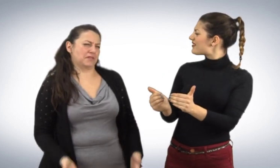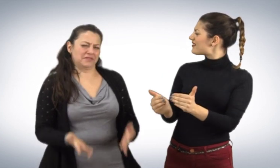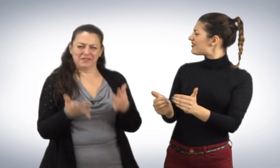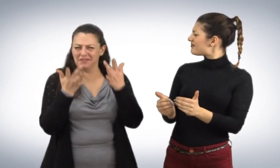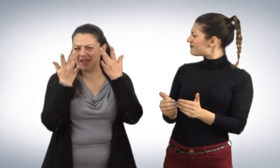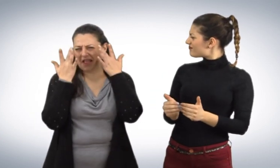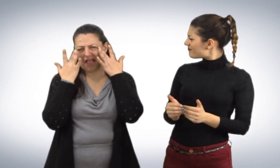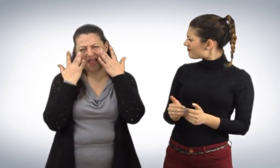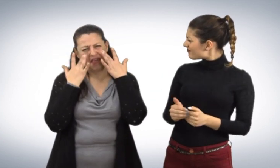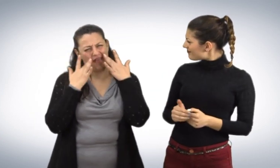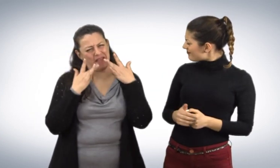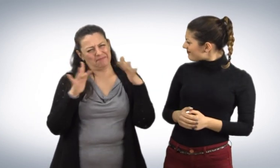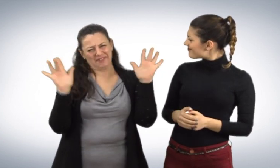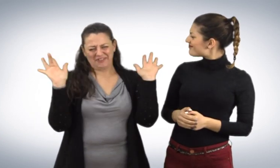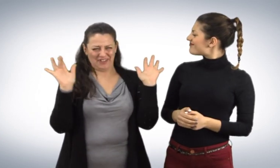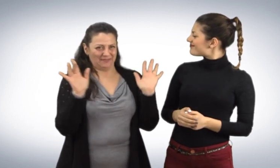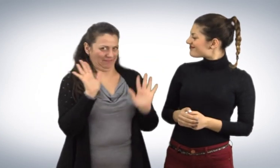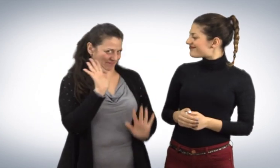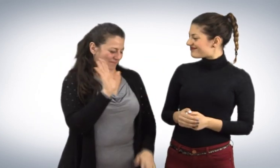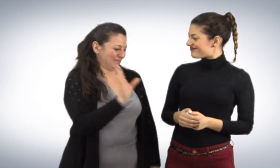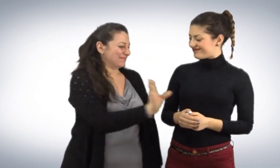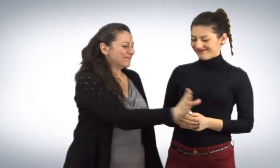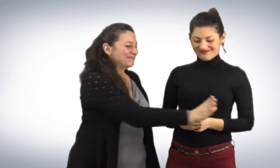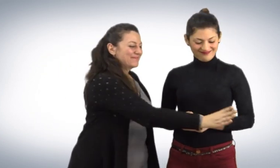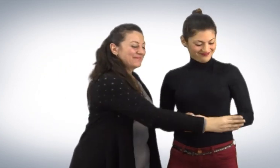E' Semplicissimo! Guarda!